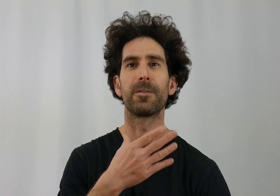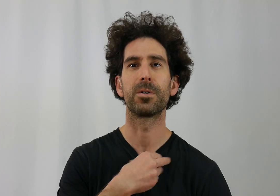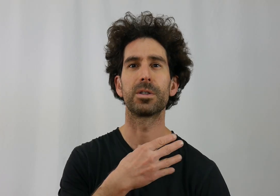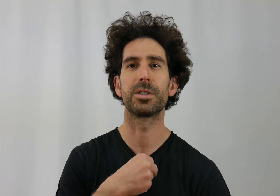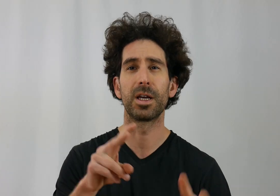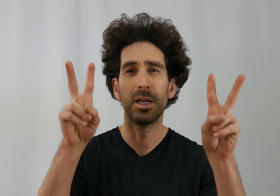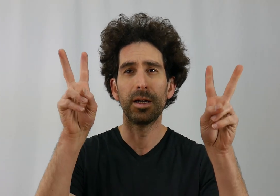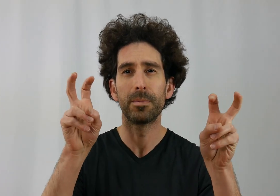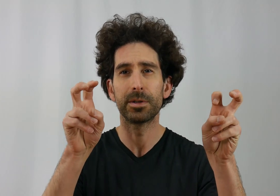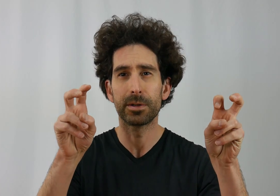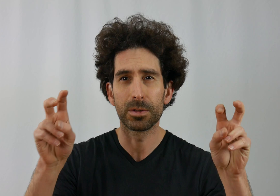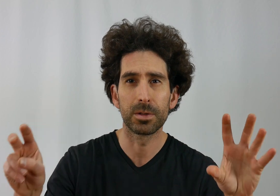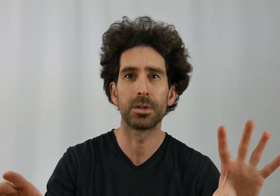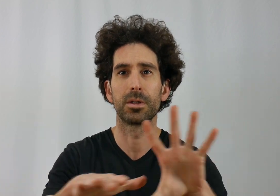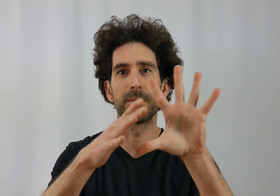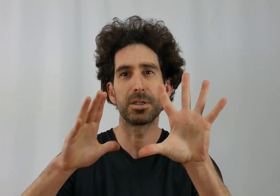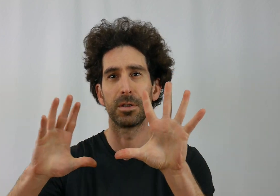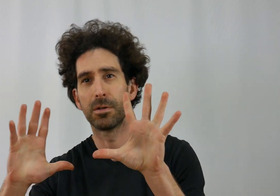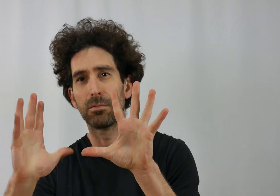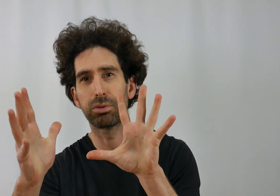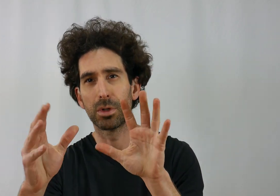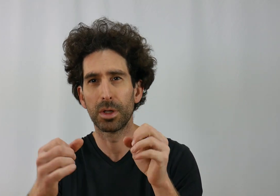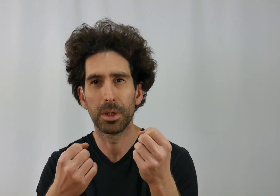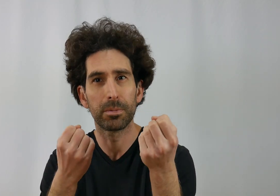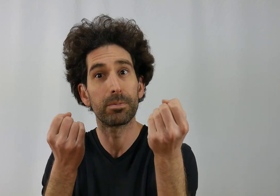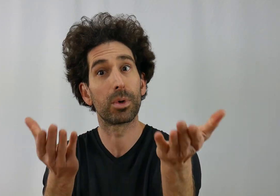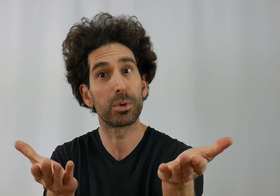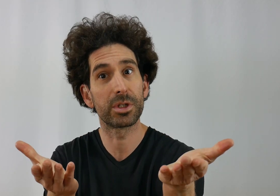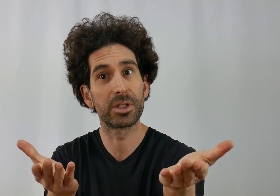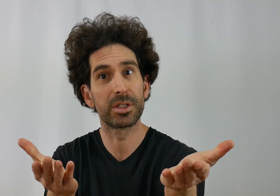Voici ma proposition d'expression imagée en LSF.